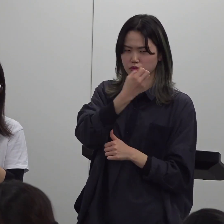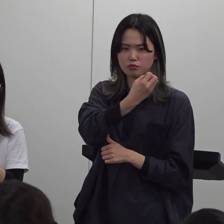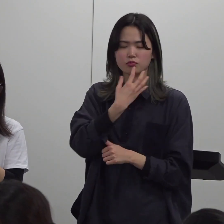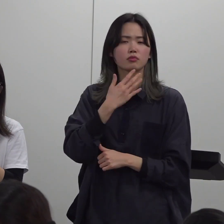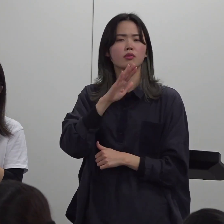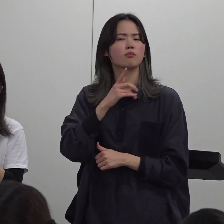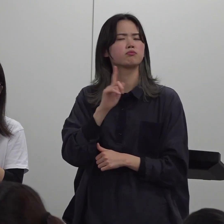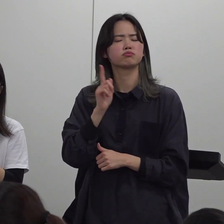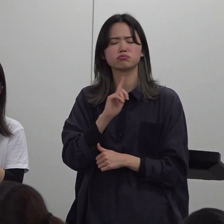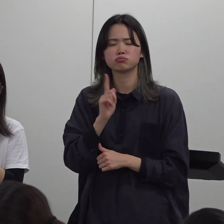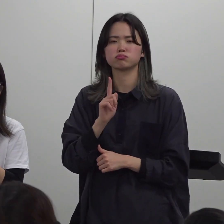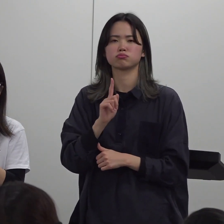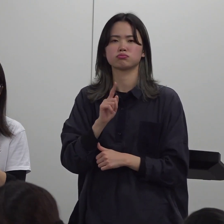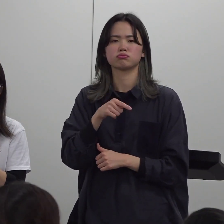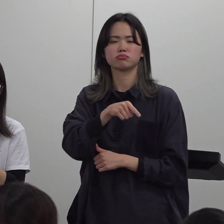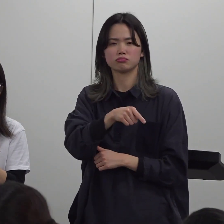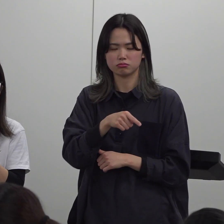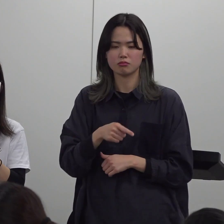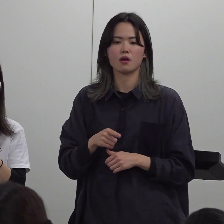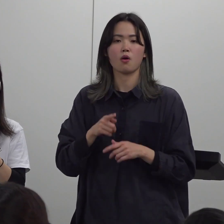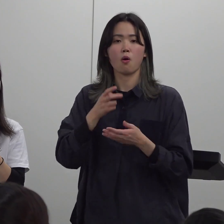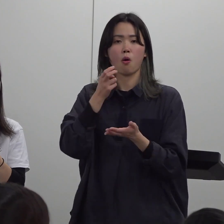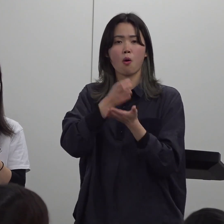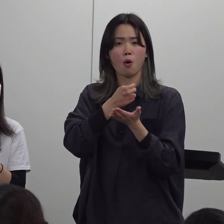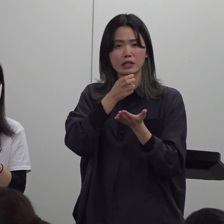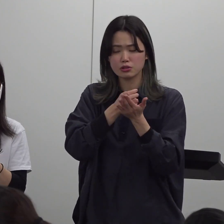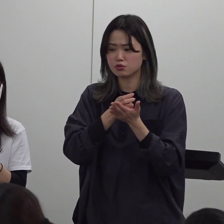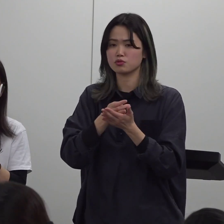法律上も違うということを知っておいてください